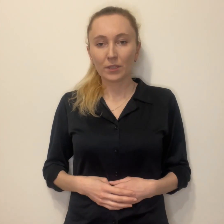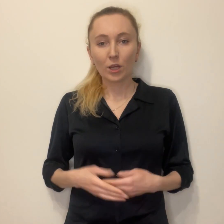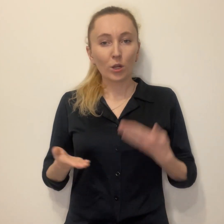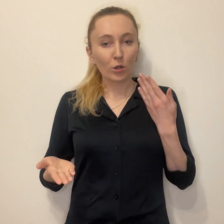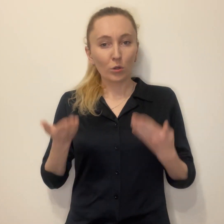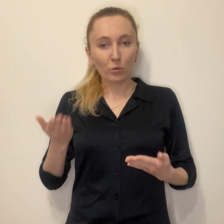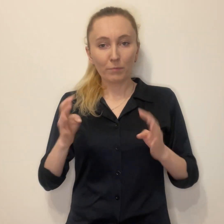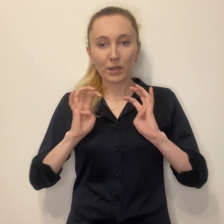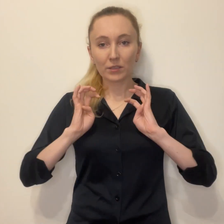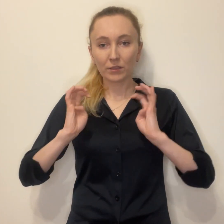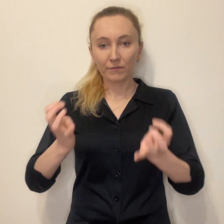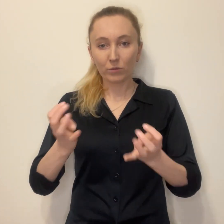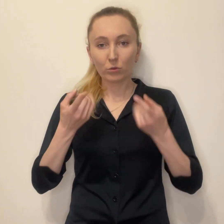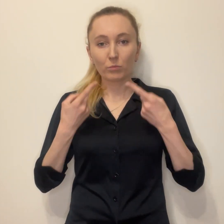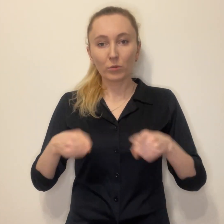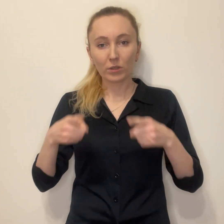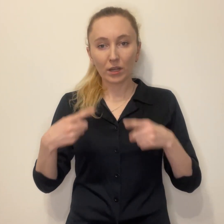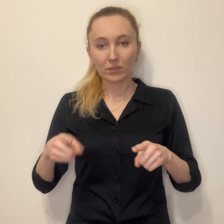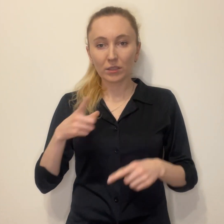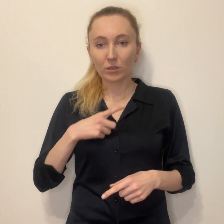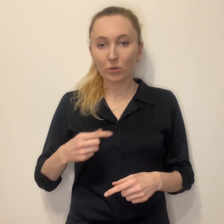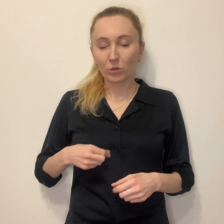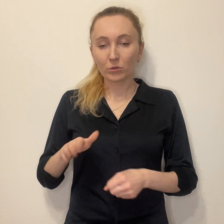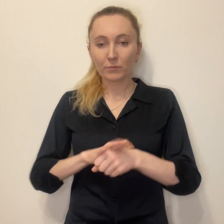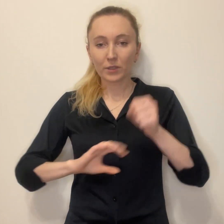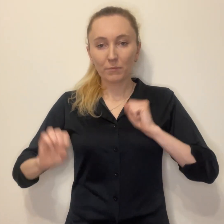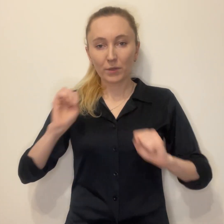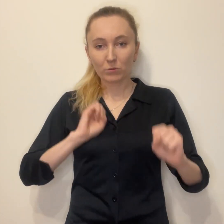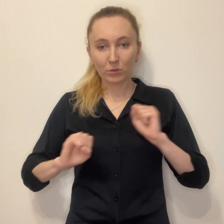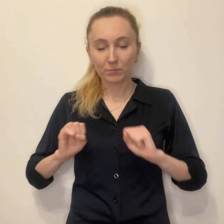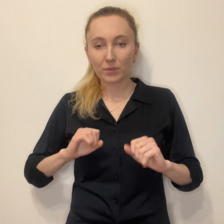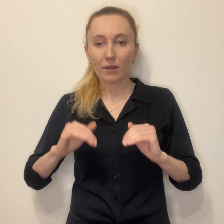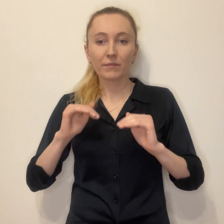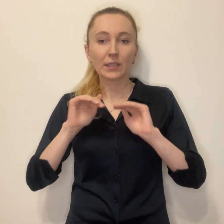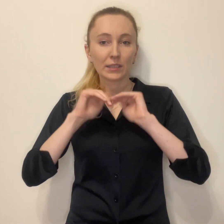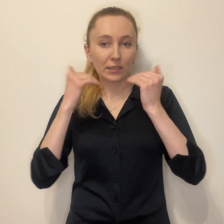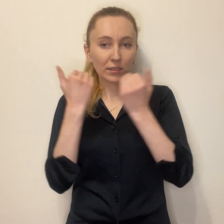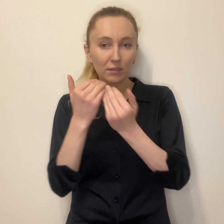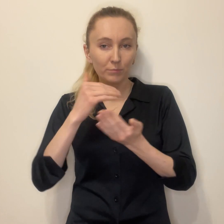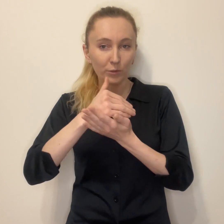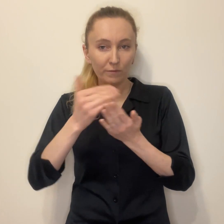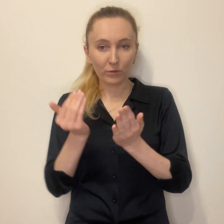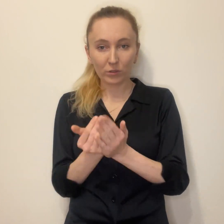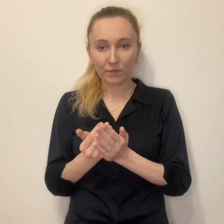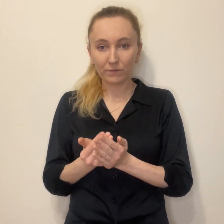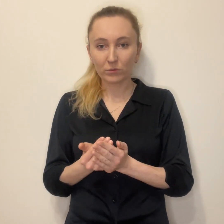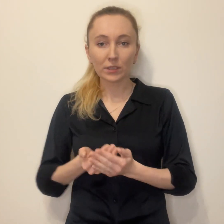Lubelskie Forum Organizacji Osób Niepełnosprawnych - Sejmik Wojewódzki